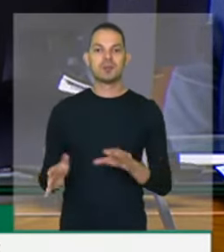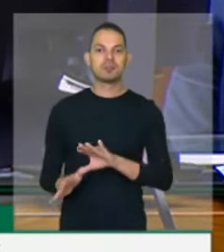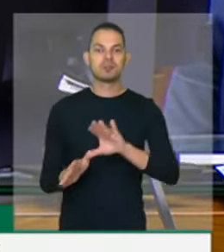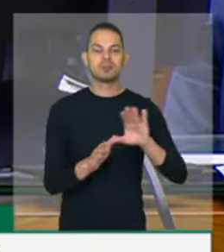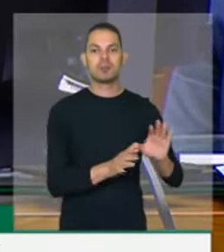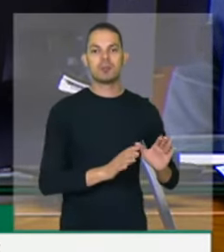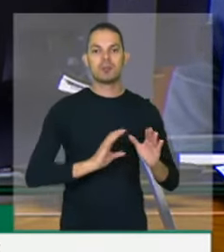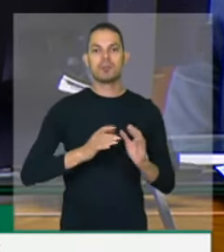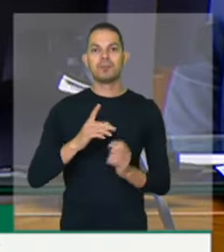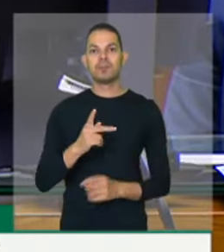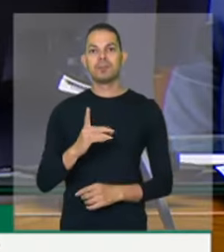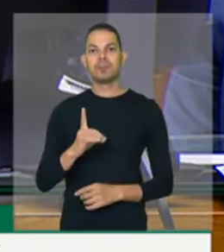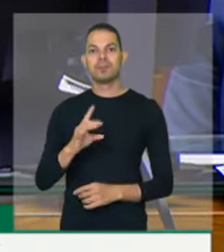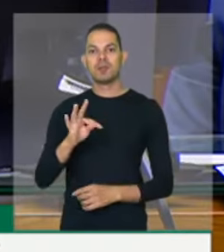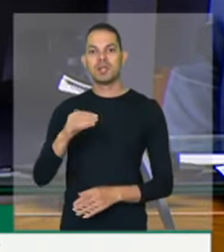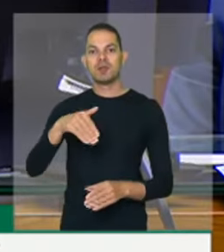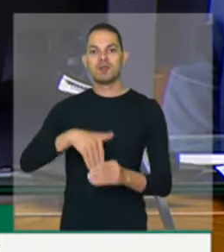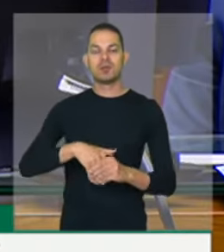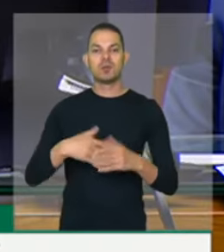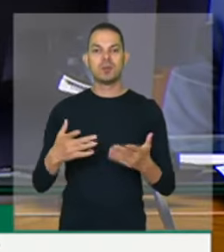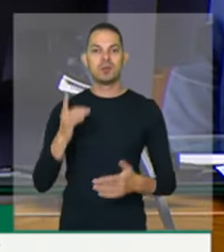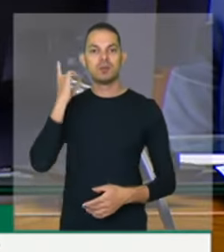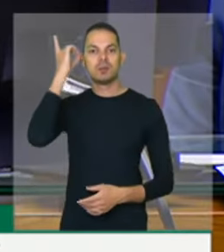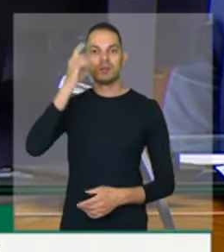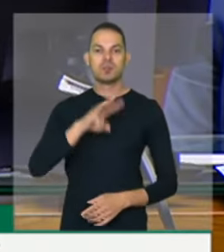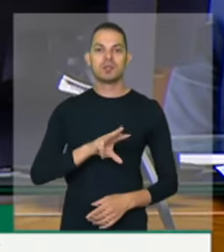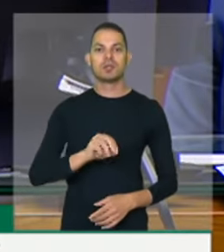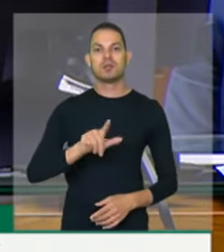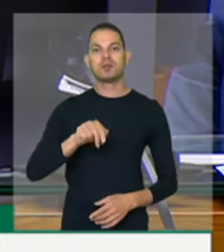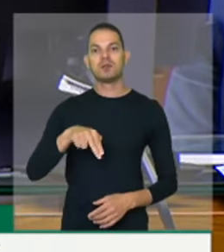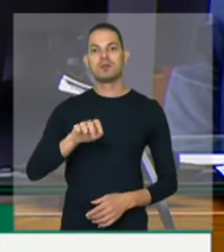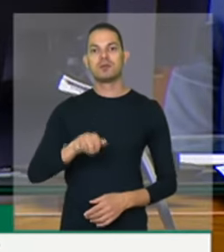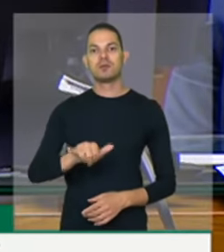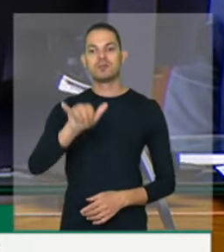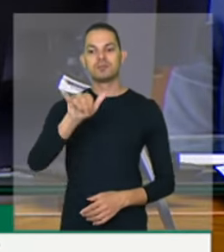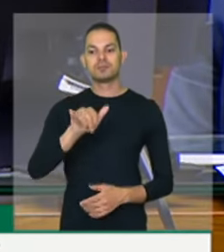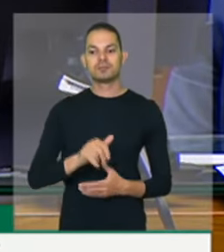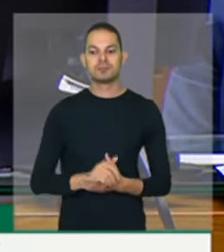O PDT? DEPUTADO WOLNEY. -- [DEPUTADO]: PRESIDENTE BOA TARDE, BOA TARDE SENHORAS E SENHORES PARLAMENTARES. BEM... PRIMEIRO RESSALTAR QUE... UM PONTO